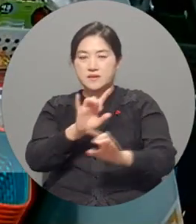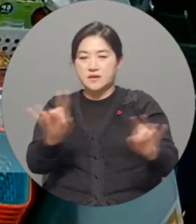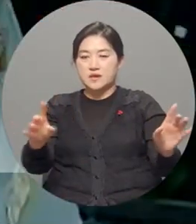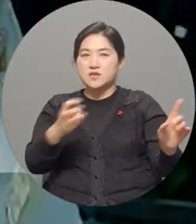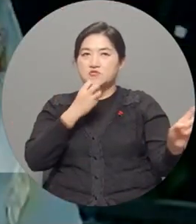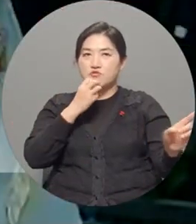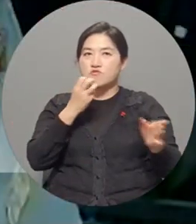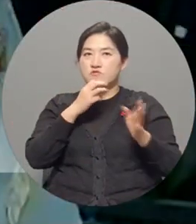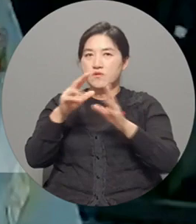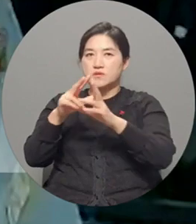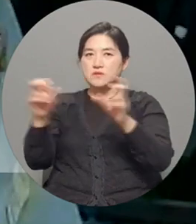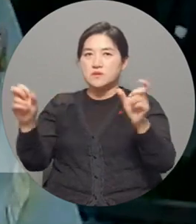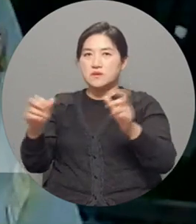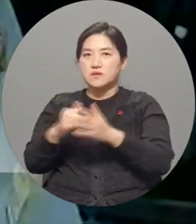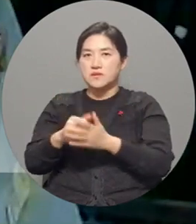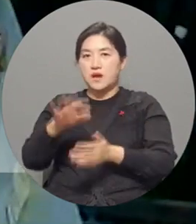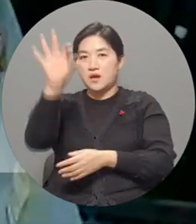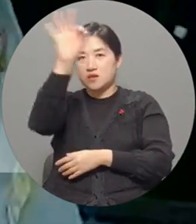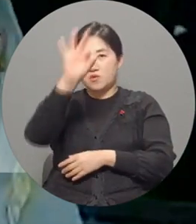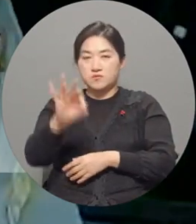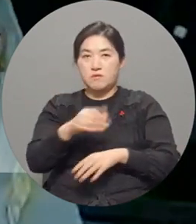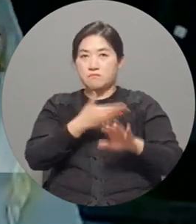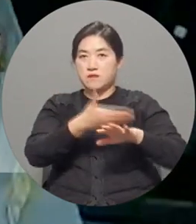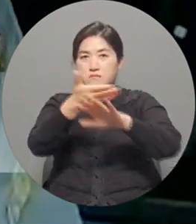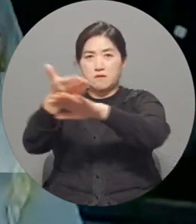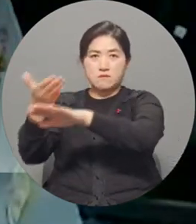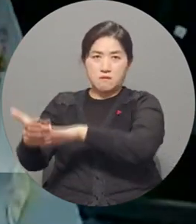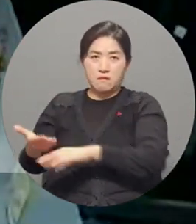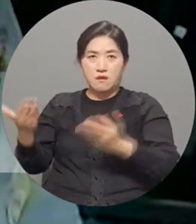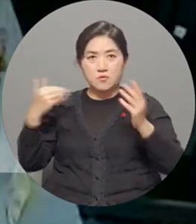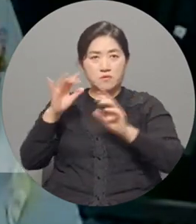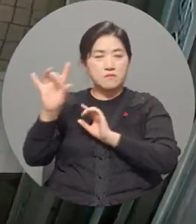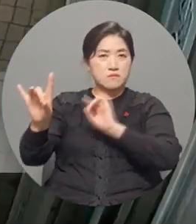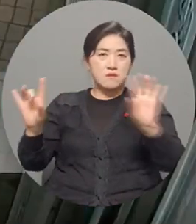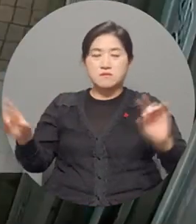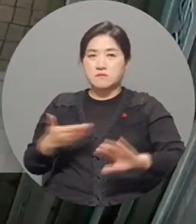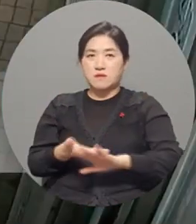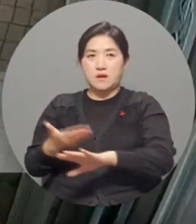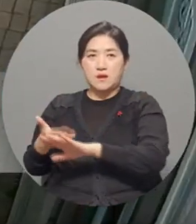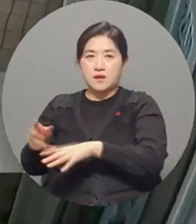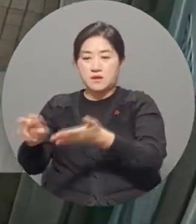범행에 가담한 청소년들은 각각 서울과 경기 성남, 연천 등 서로 다른 지역 학교에